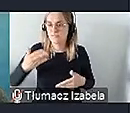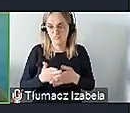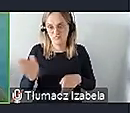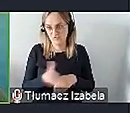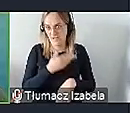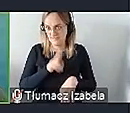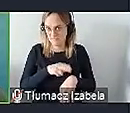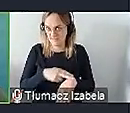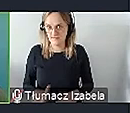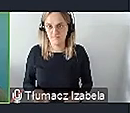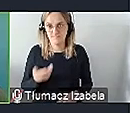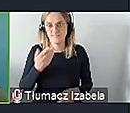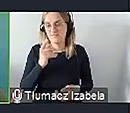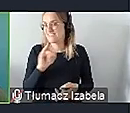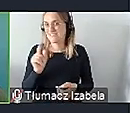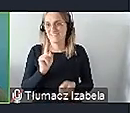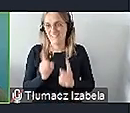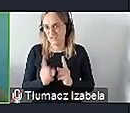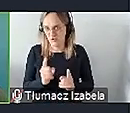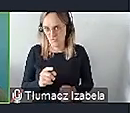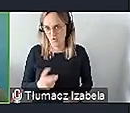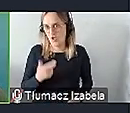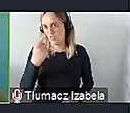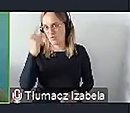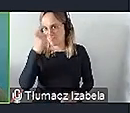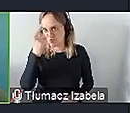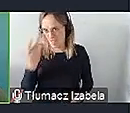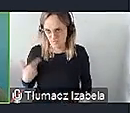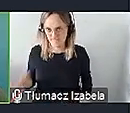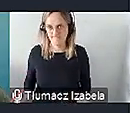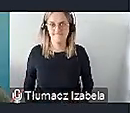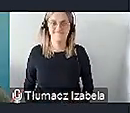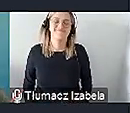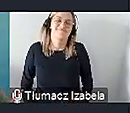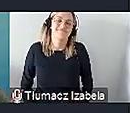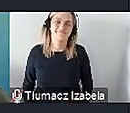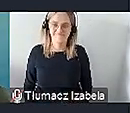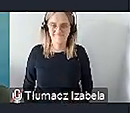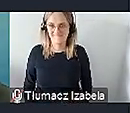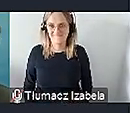bo czas mija zdecydowanie szybciej, niż myślałem, że będzie mijał. Ale to nic.